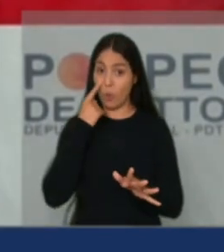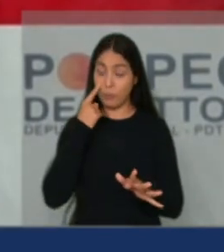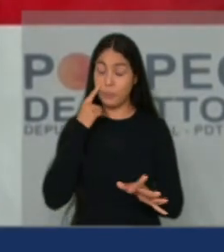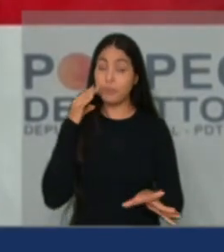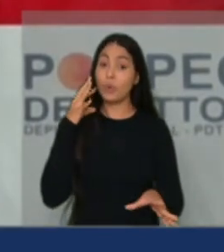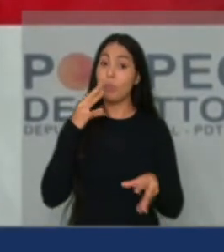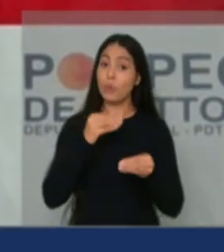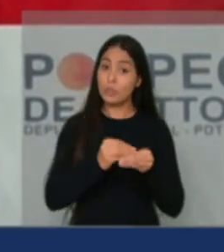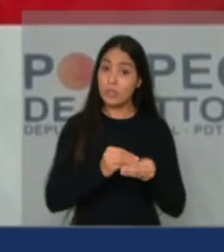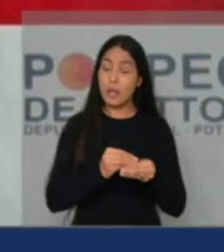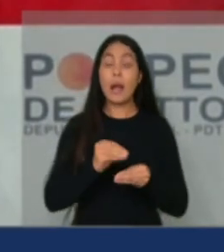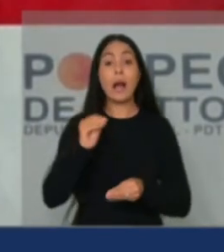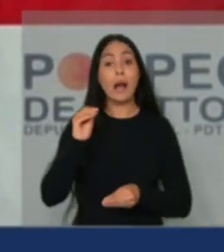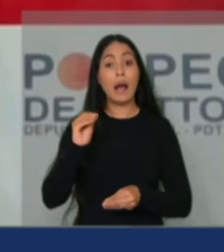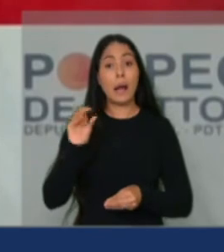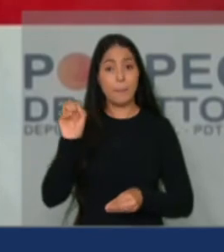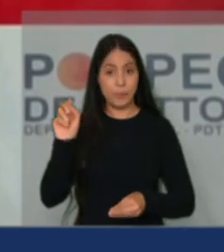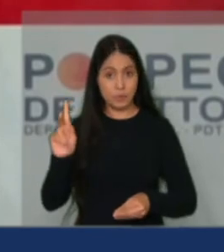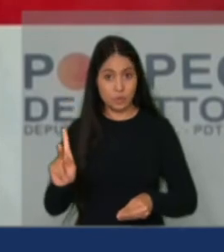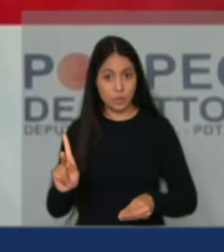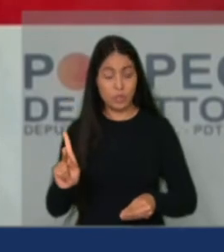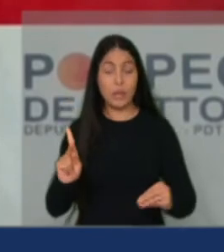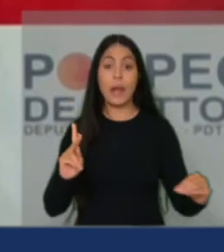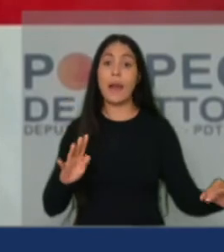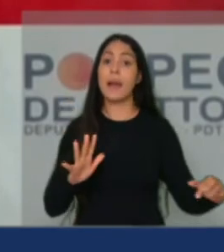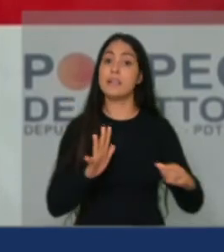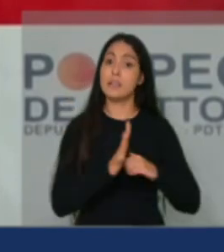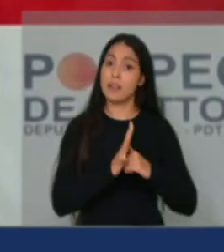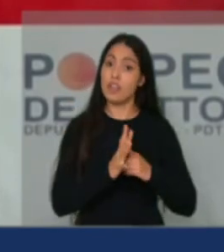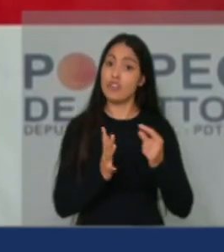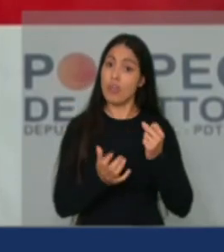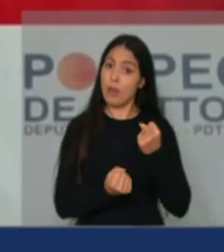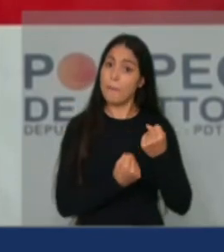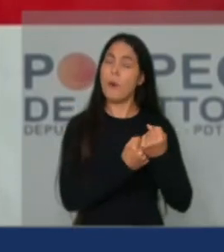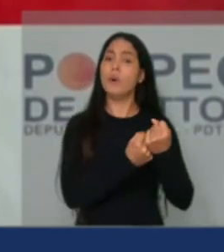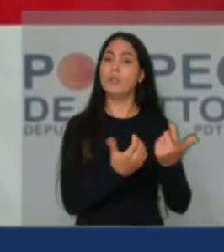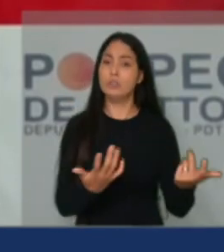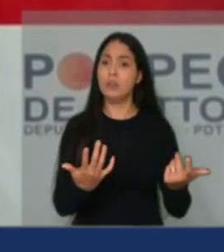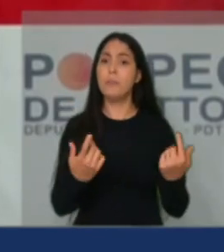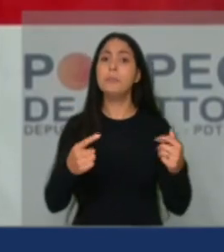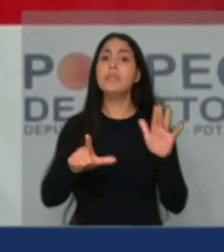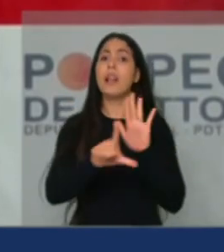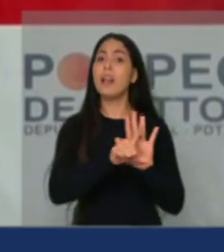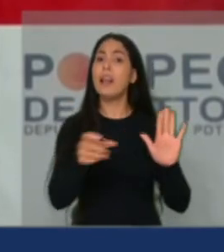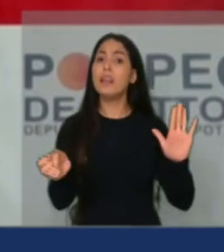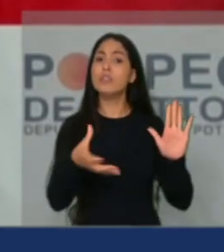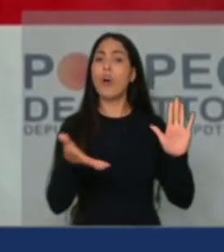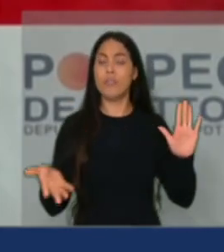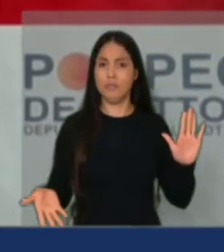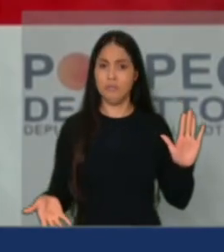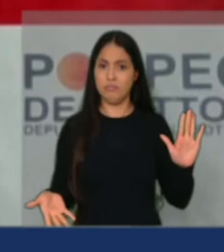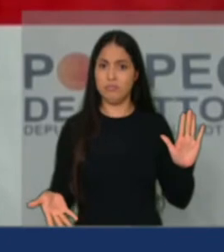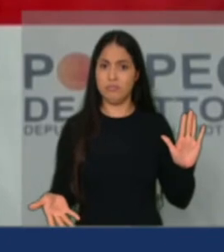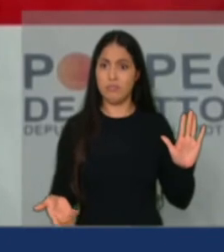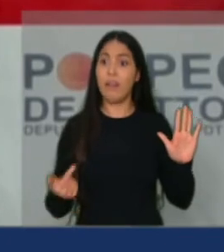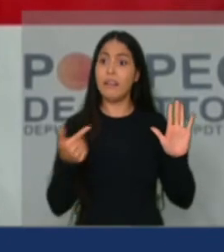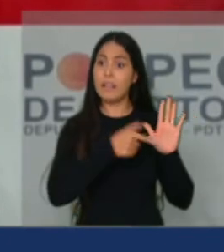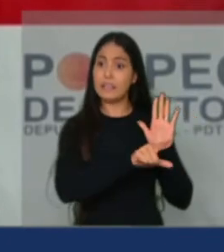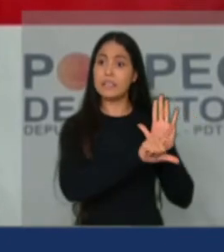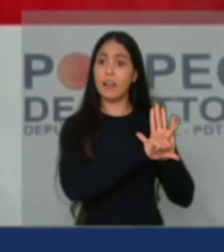PROVENTO DE APOSENTADORIA REQUER UMA NOVA LEGISLAÇÃO. E ESTA LEGISLAÇÃO QUE ESTOU PROPONDO, PARA QUE... O